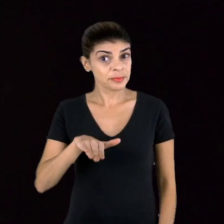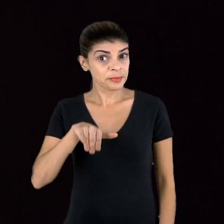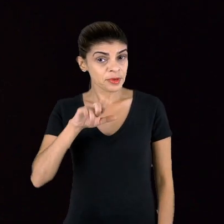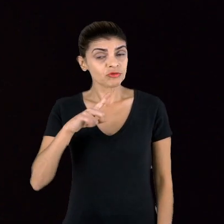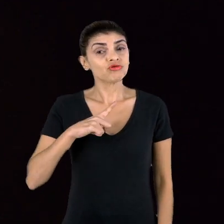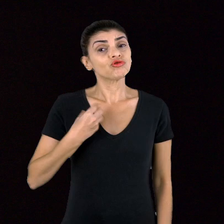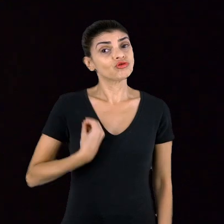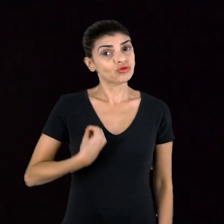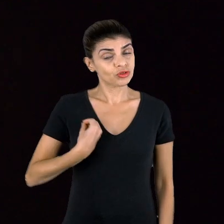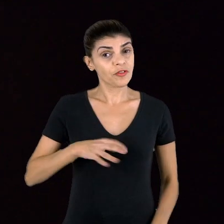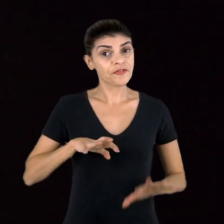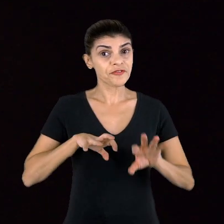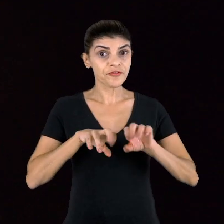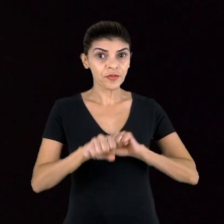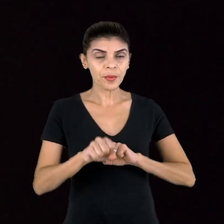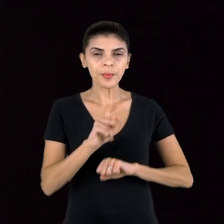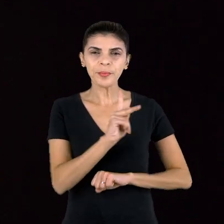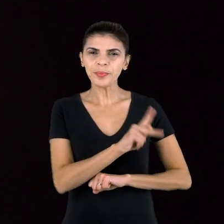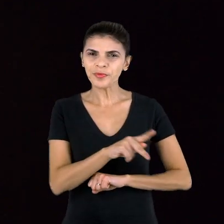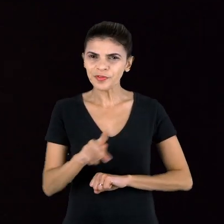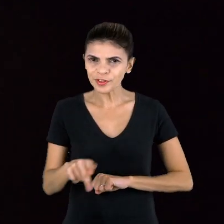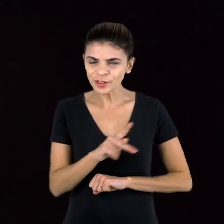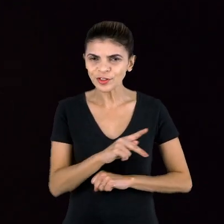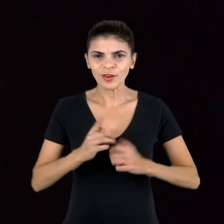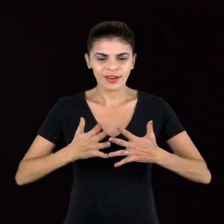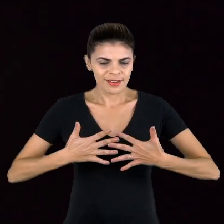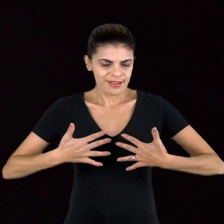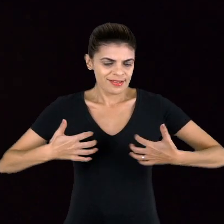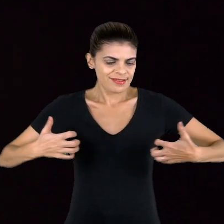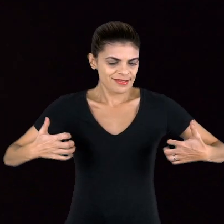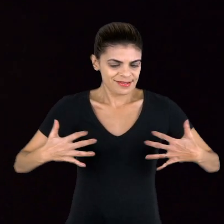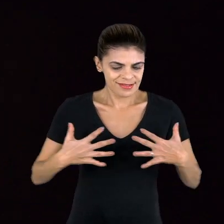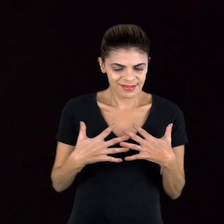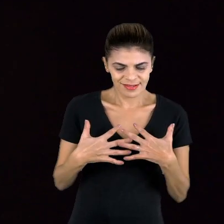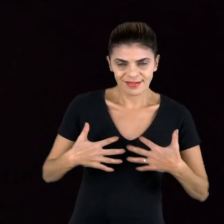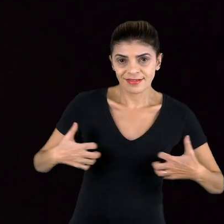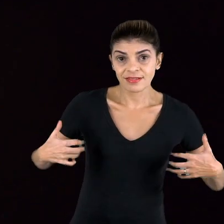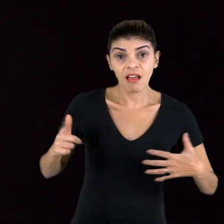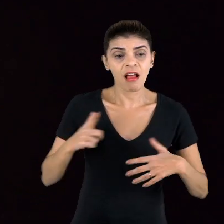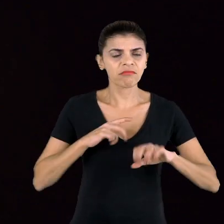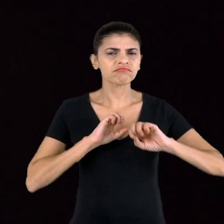como professora de acordeon, com o Mascarenhas. Então, ela falou que deu aula de acordeon